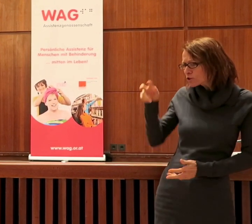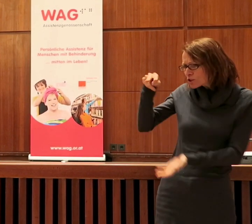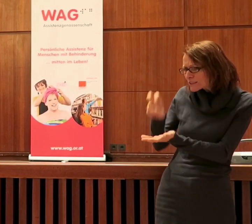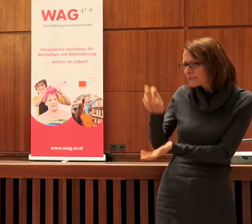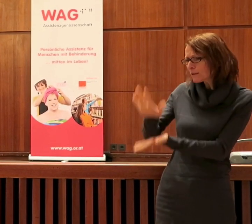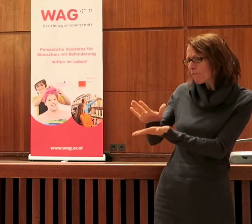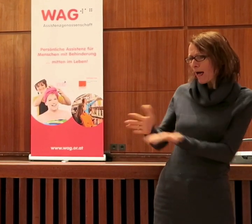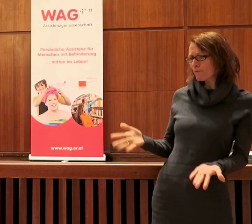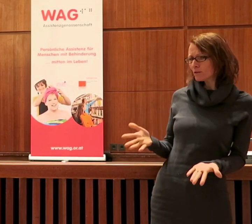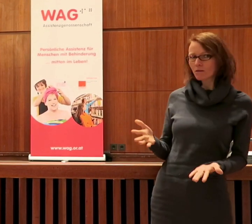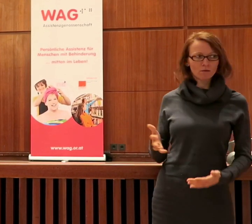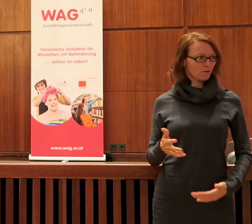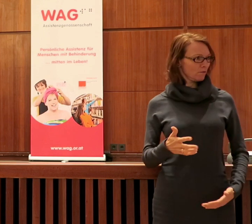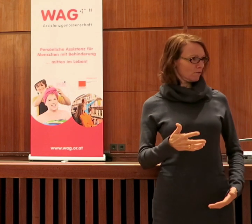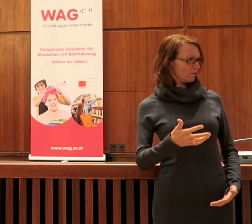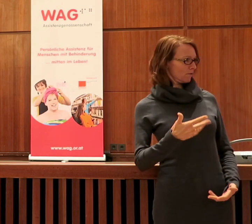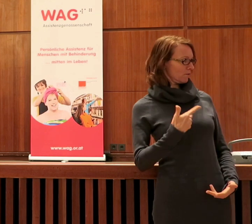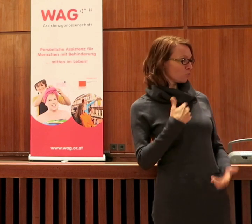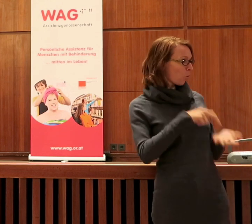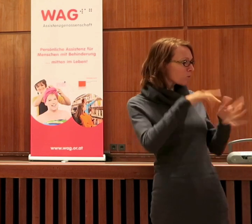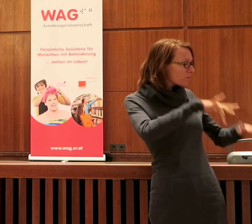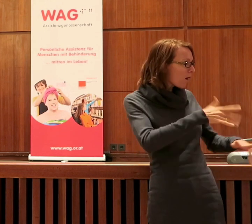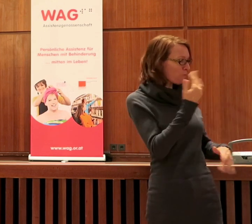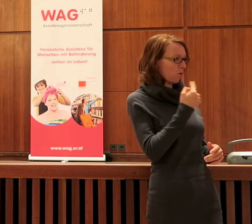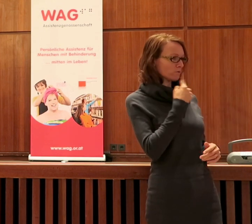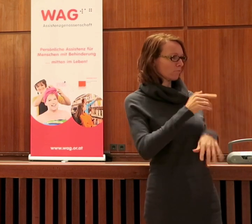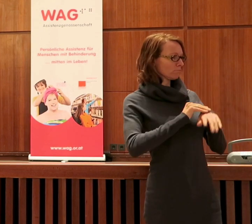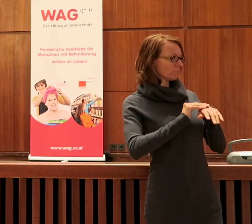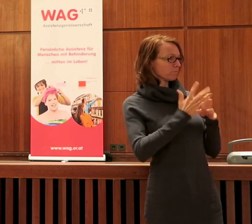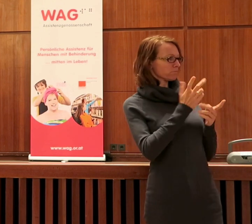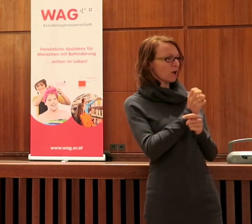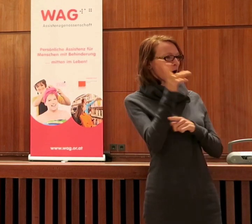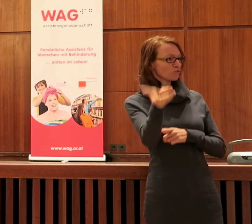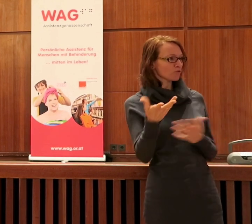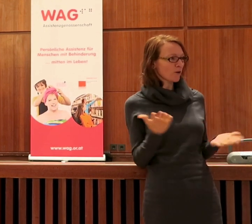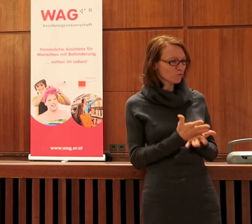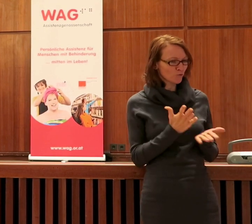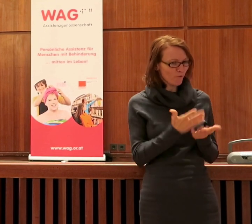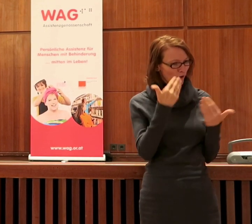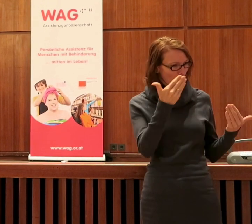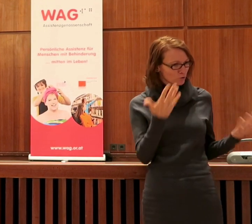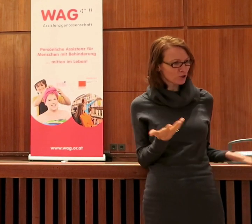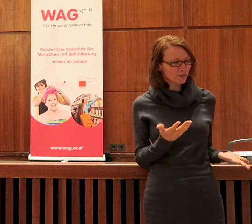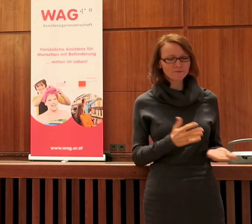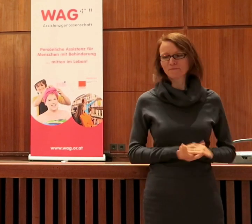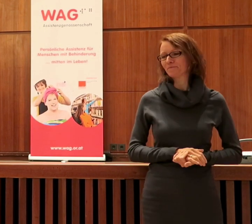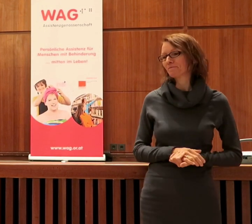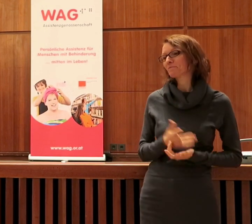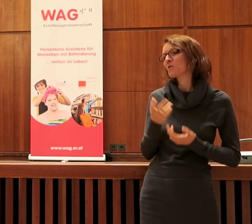[Lachen] Irgendwann denkt man sich Ok.